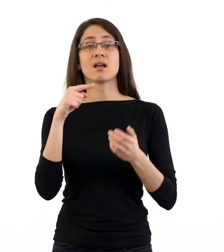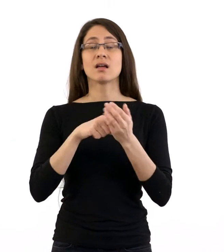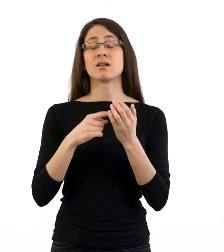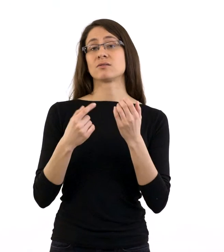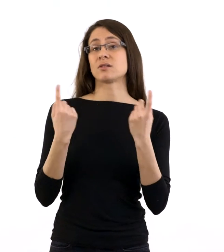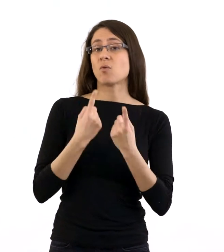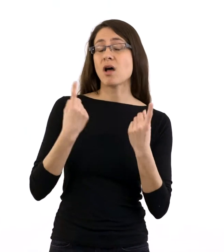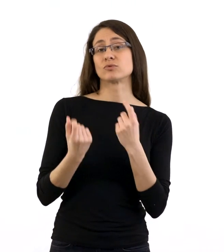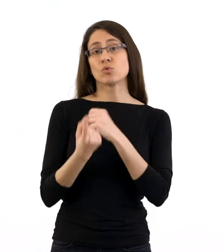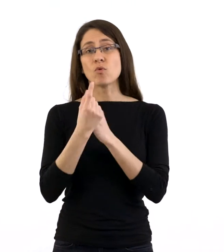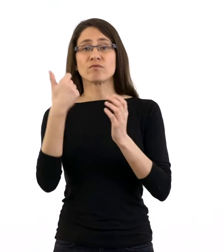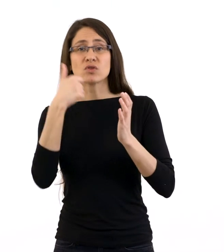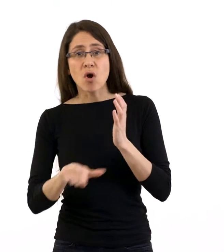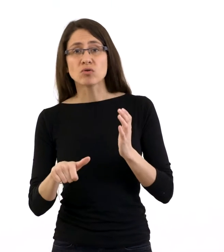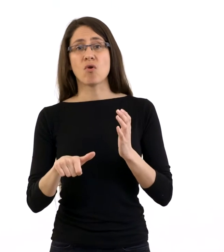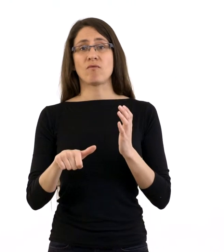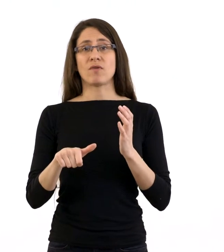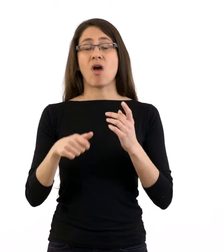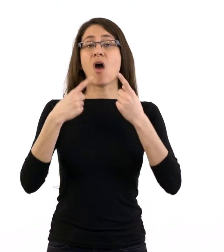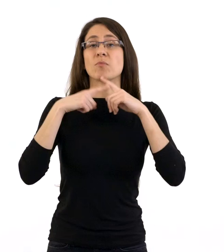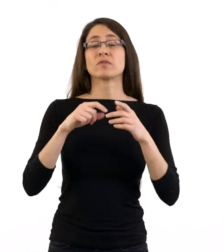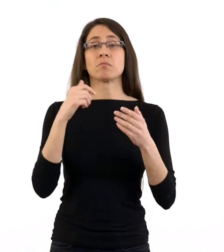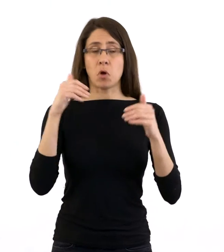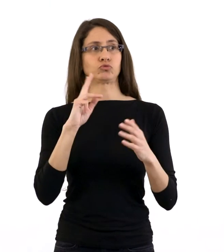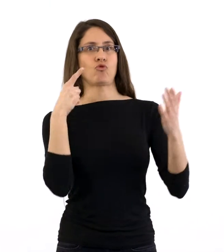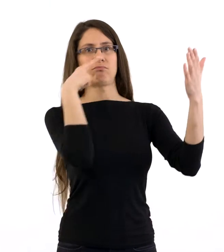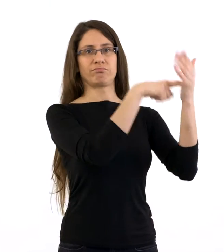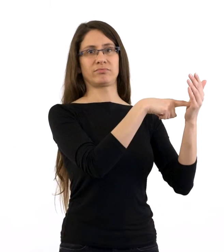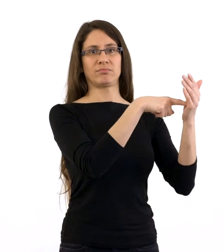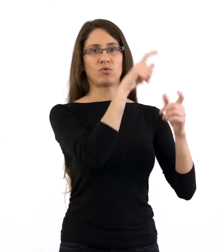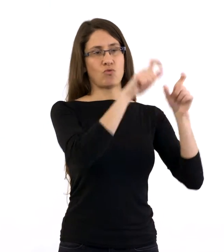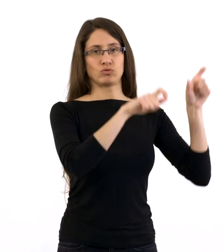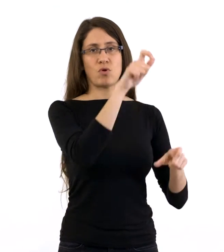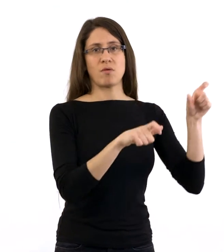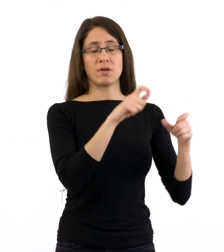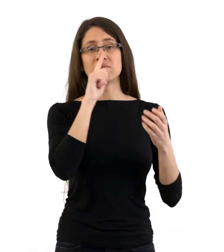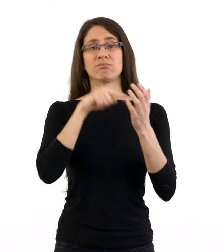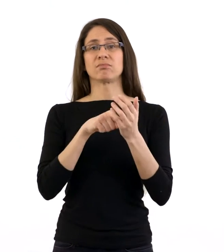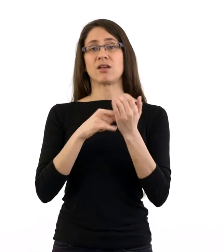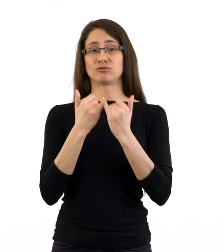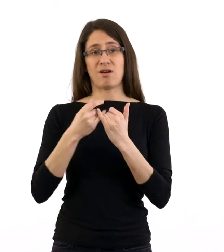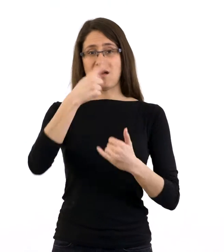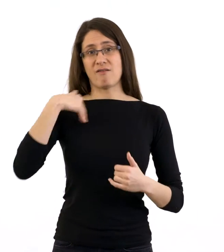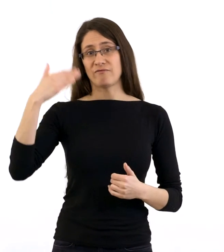Tylko w wyjątkowych sytuacjach odpowiedzialność może ciążyć na niektórych członkach władz – w momencie,